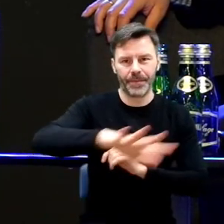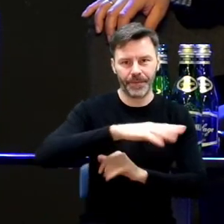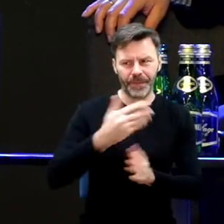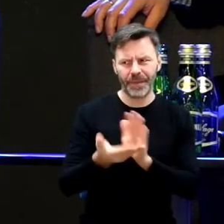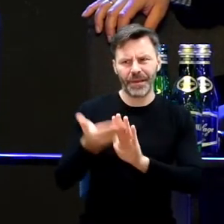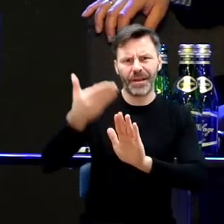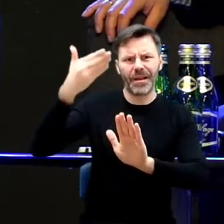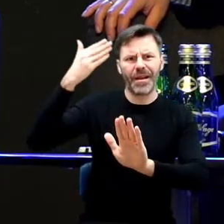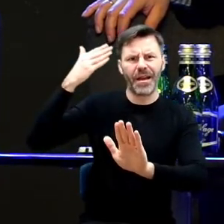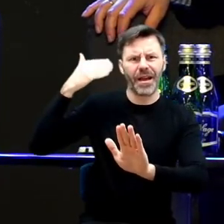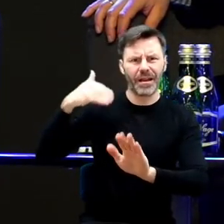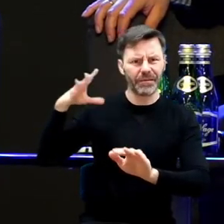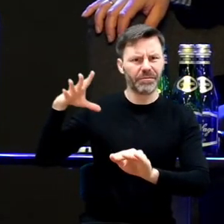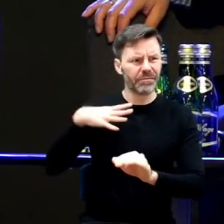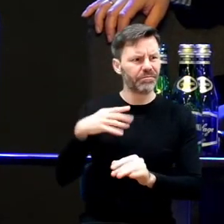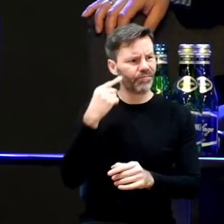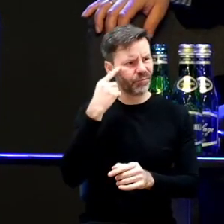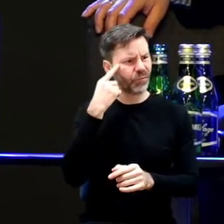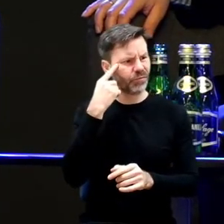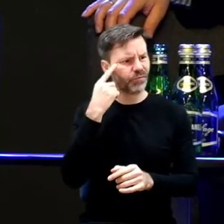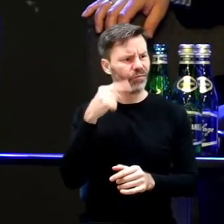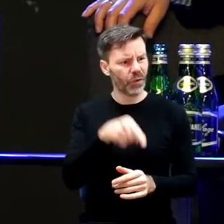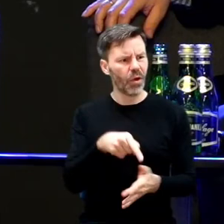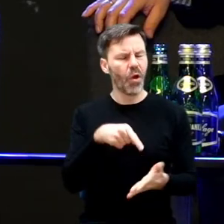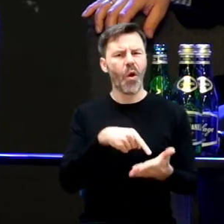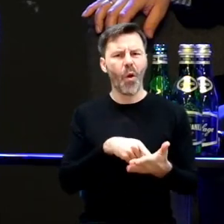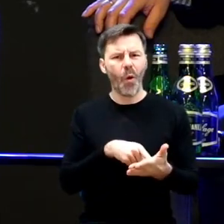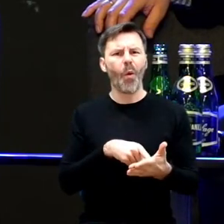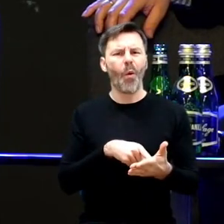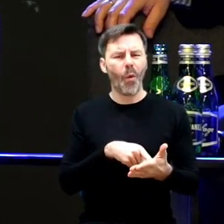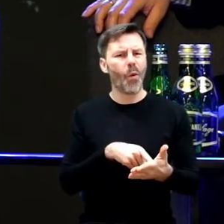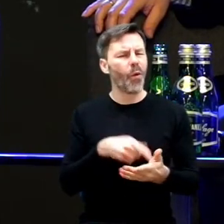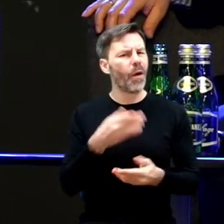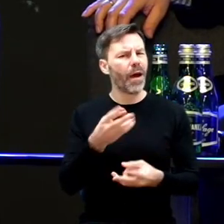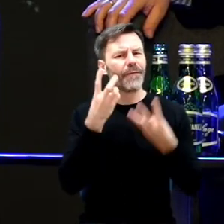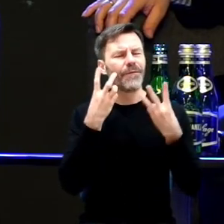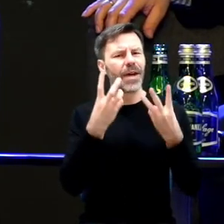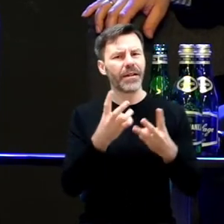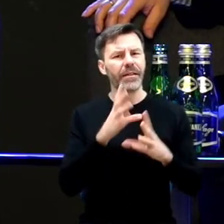że tym, co jest kluczem do sukcesu miasta